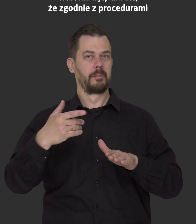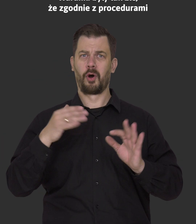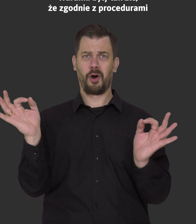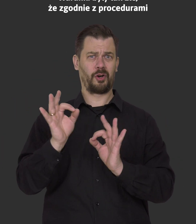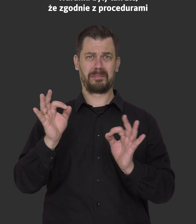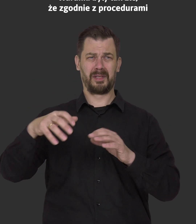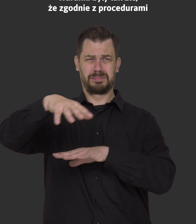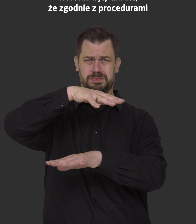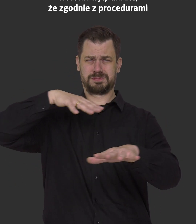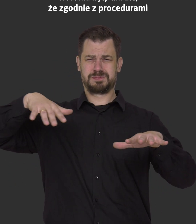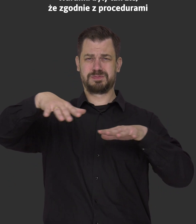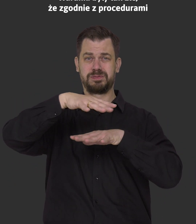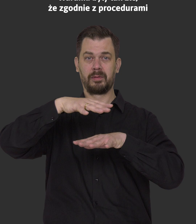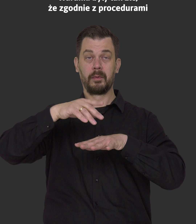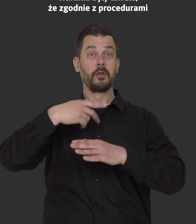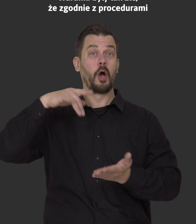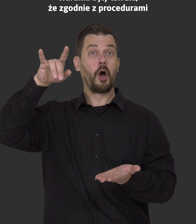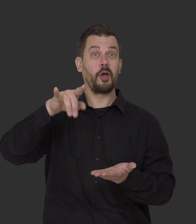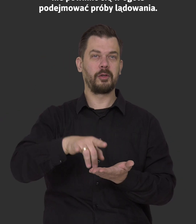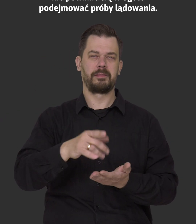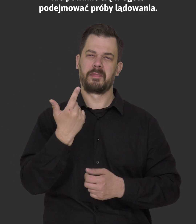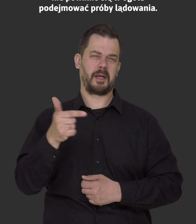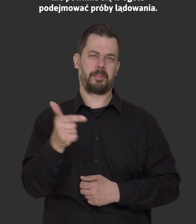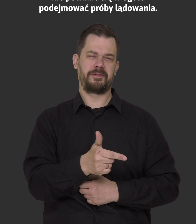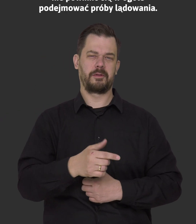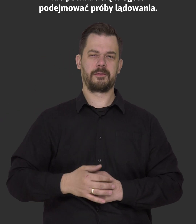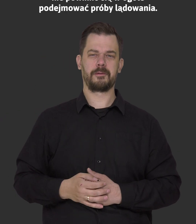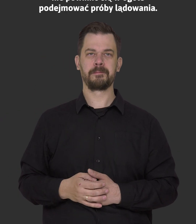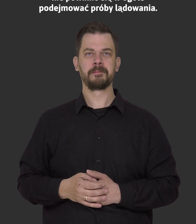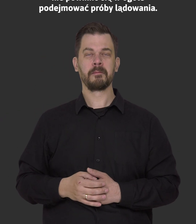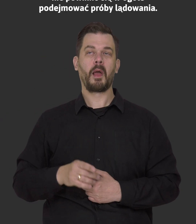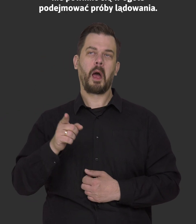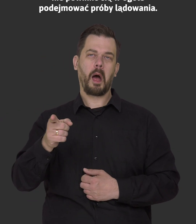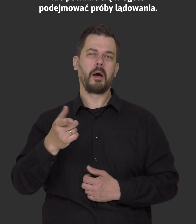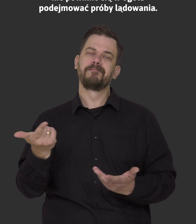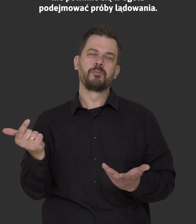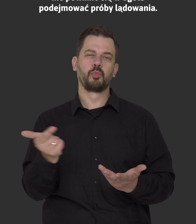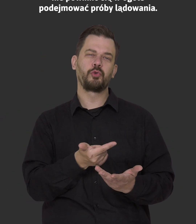Warunki były tak złe, że zgodnie z procedurami nie powinno się w ogóle podejmować próby lądowania.